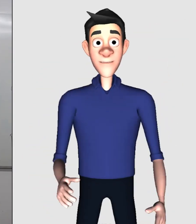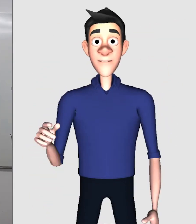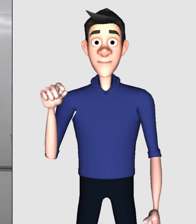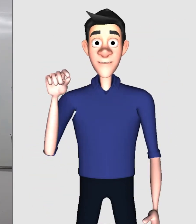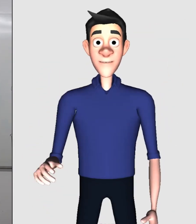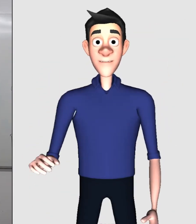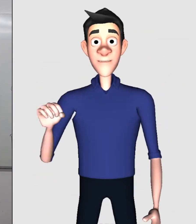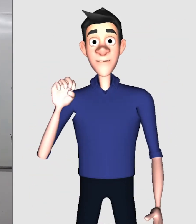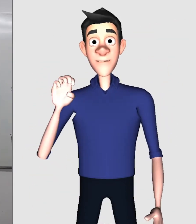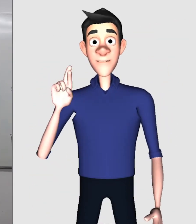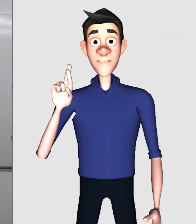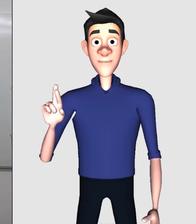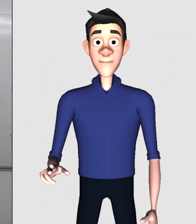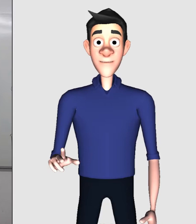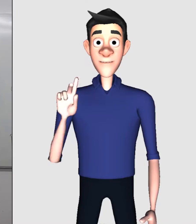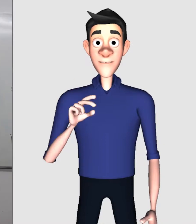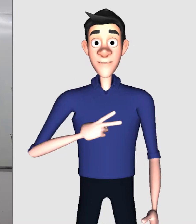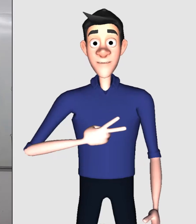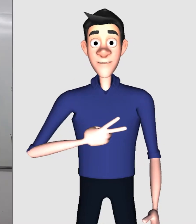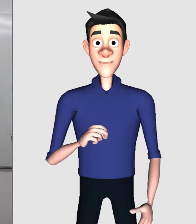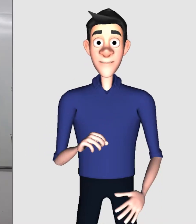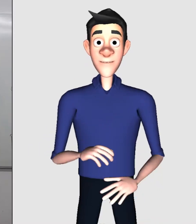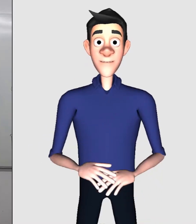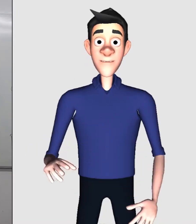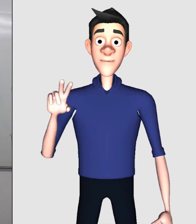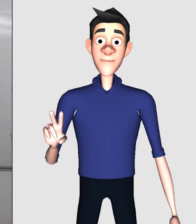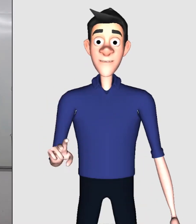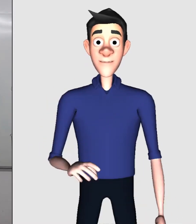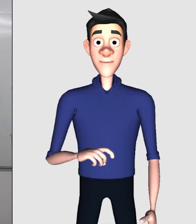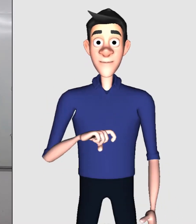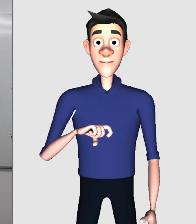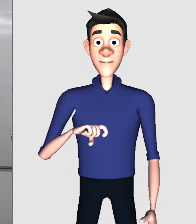Na corda, tem sim uma tensão pra cima e uma para baixo que se anulam